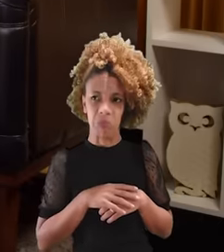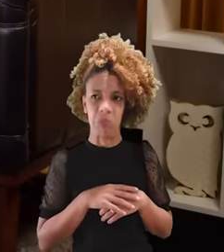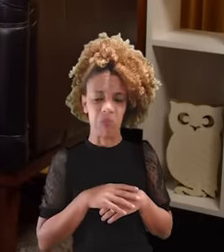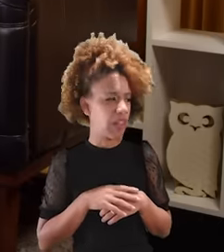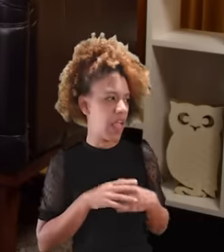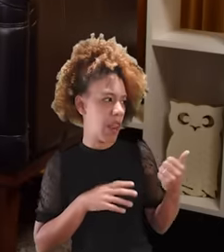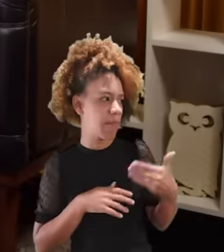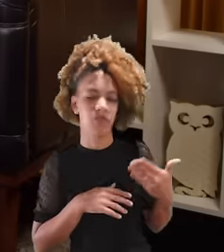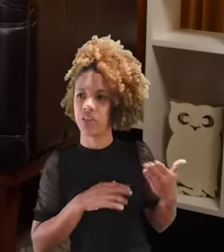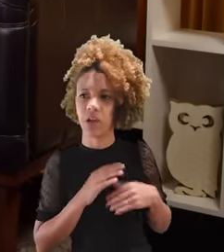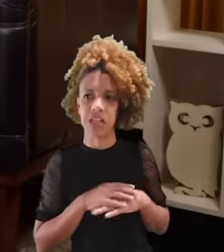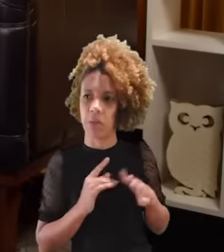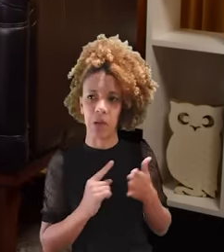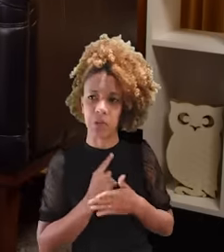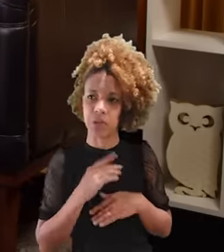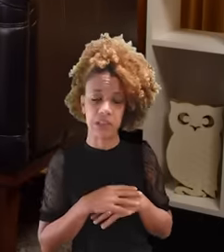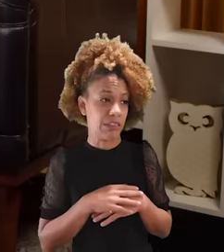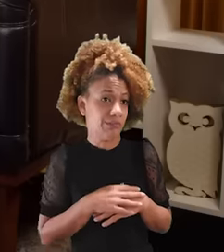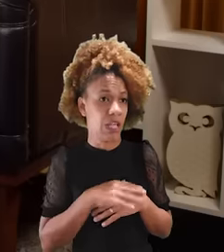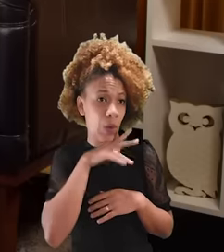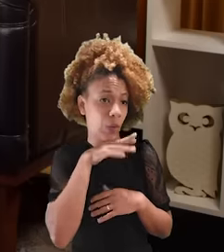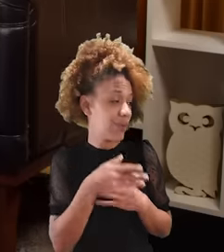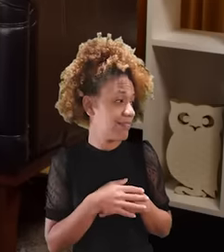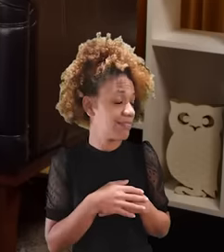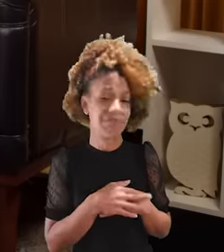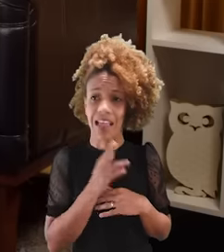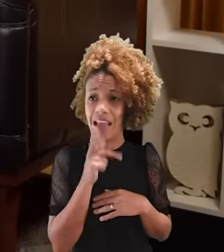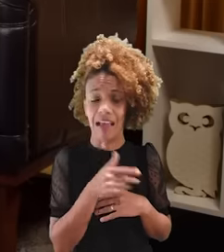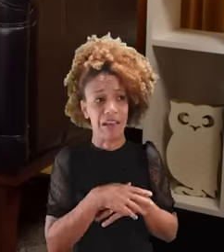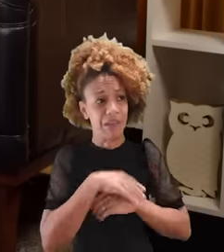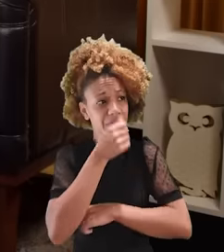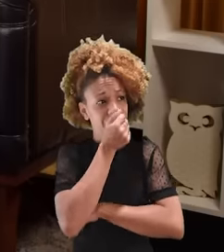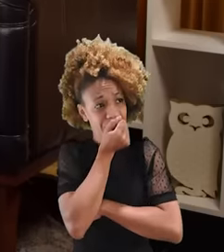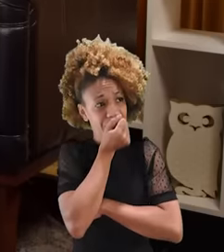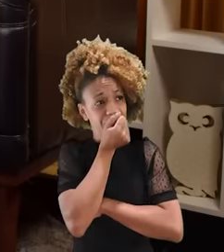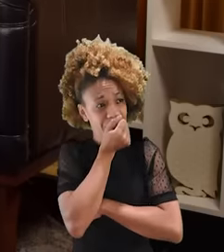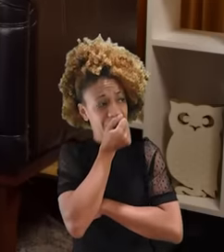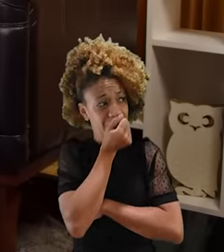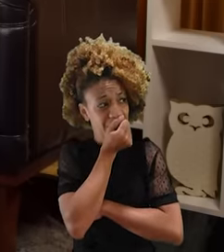ela me fodeu com essa pergunta eu tô péssimo agora olhando e falando [ __ ] Acho que fiz muita merda